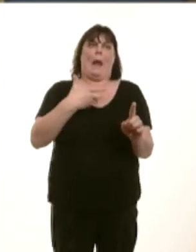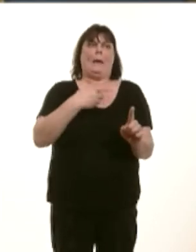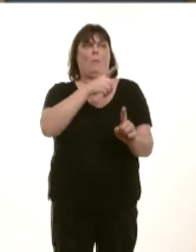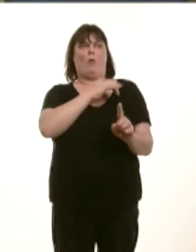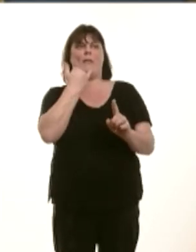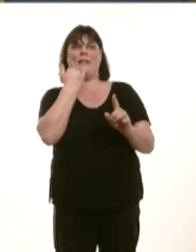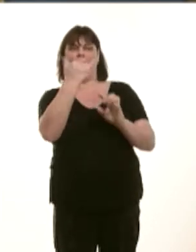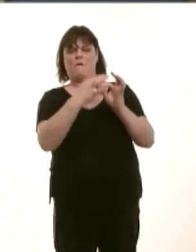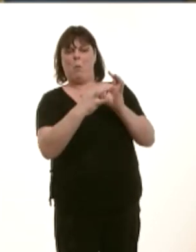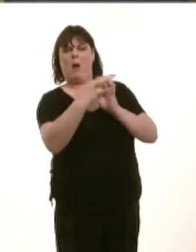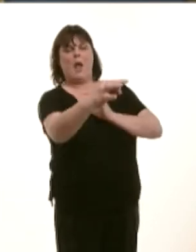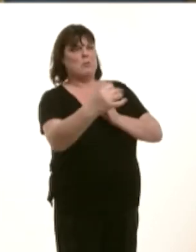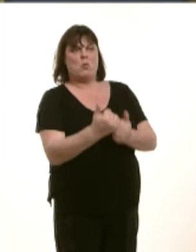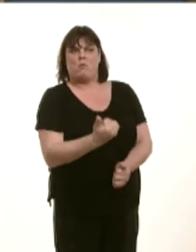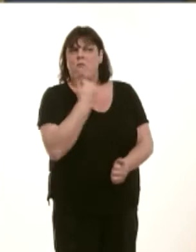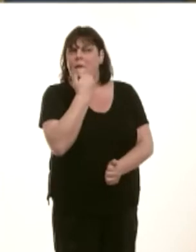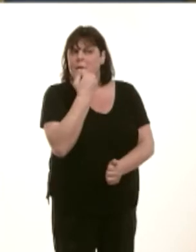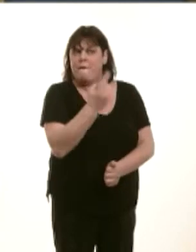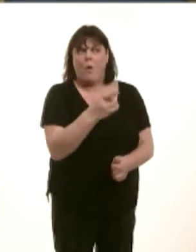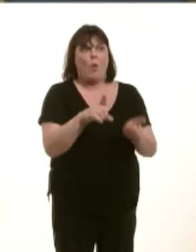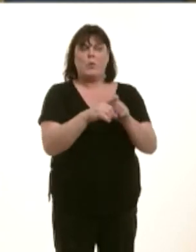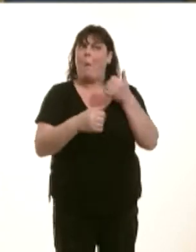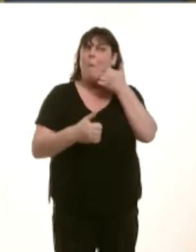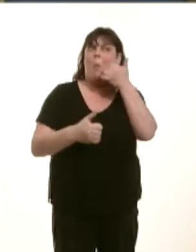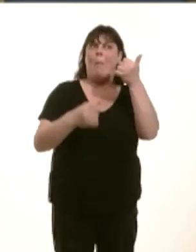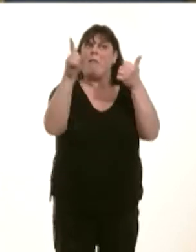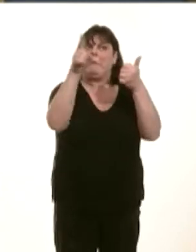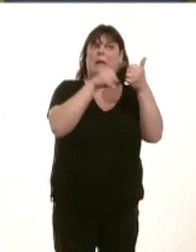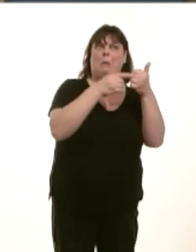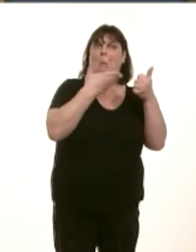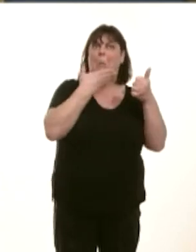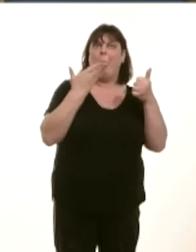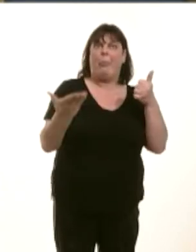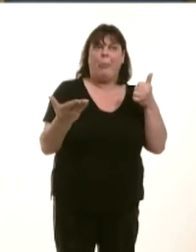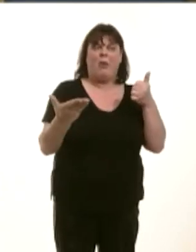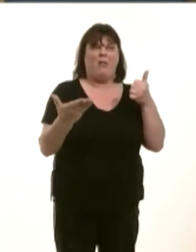gwledig ni yn mynd i gael eu gadael ar Ùl gydaír datblygiadau yma gyda signal ffÙn